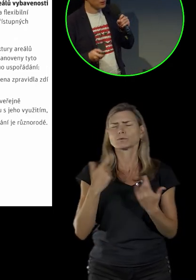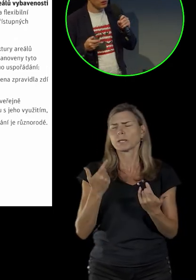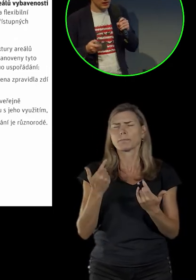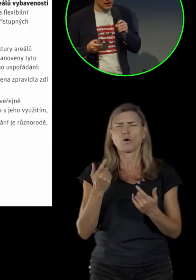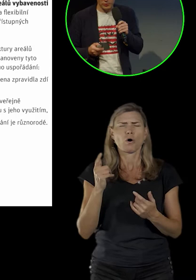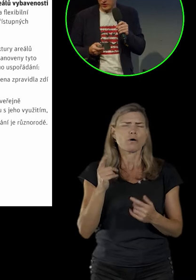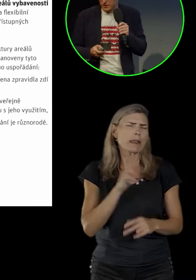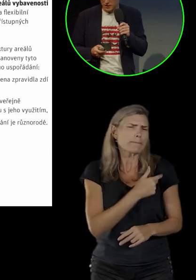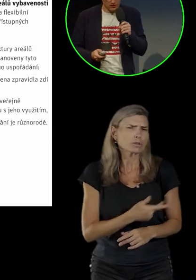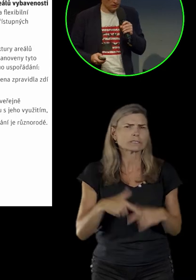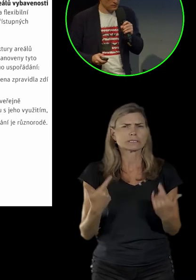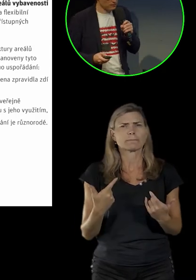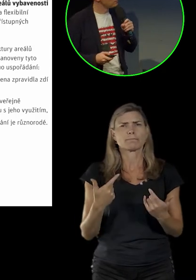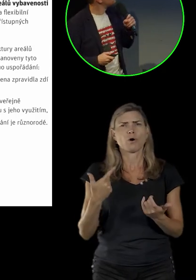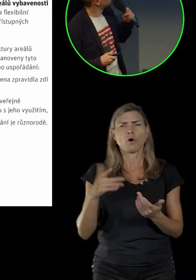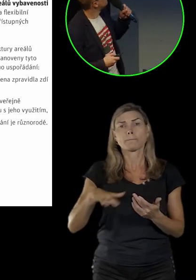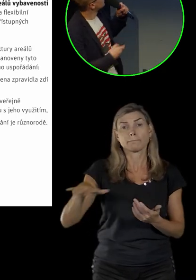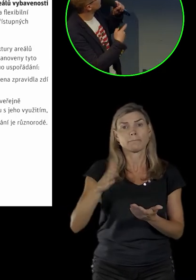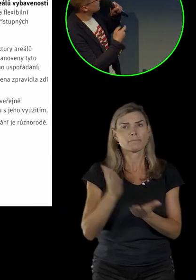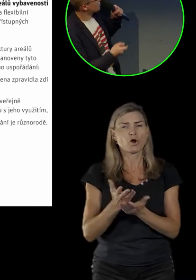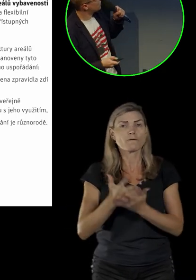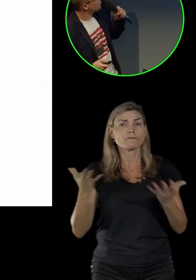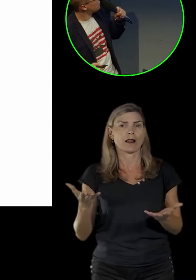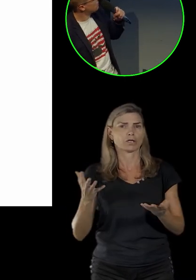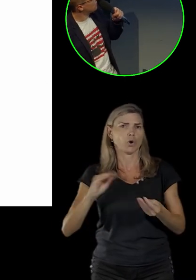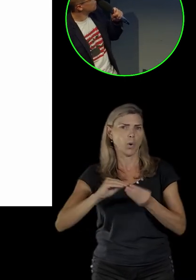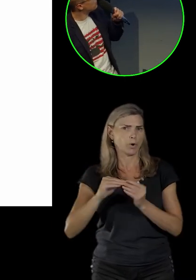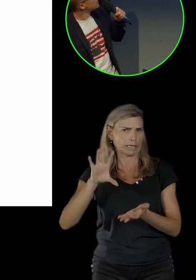pro veliká obchodní centra. Metropole Zličín.